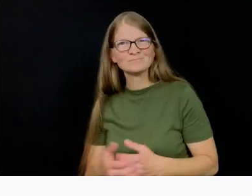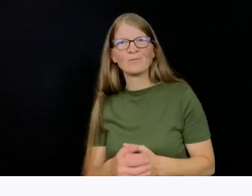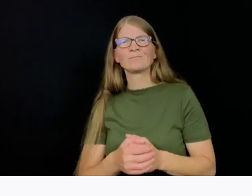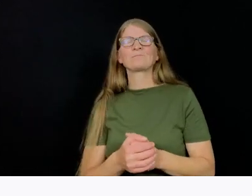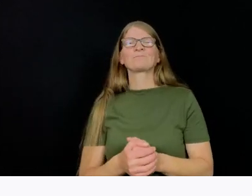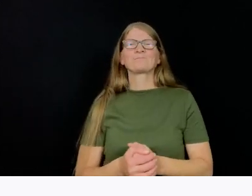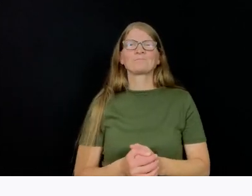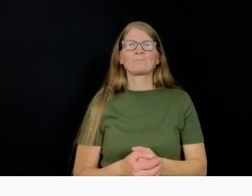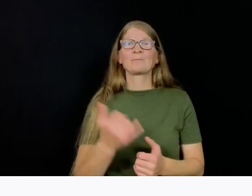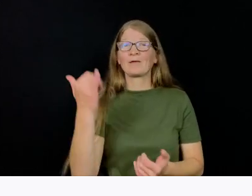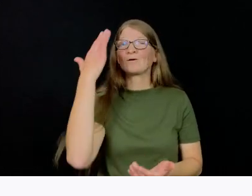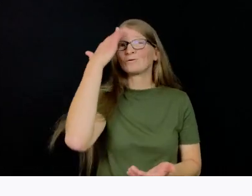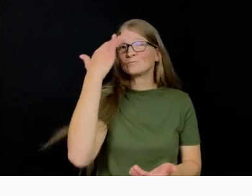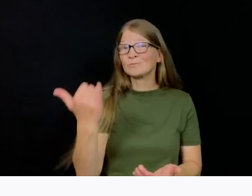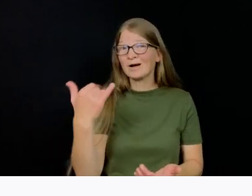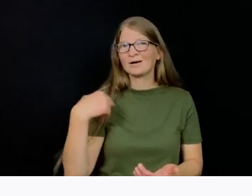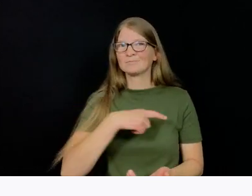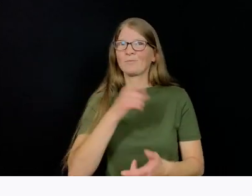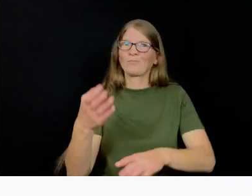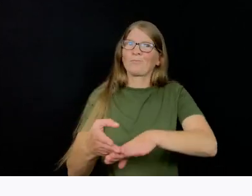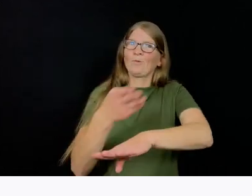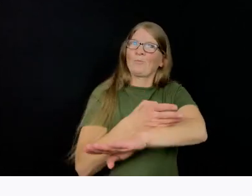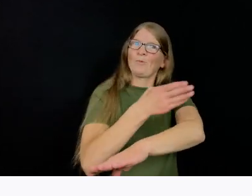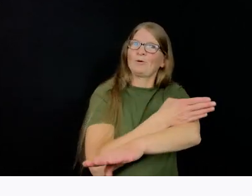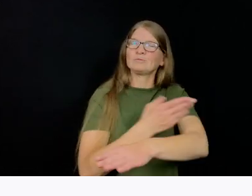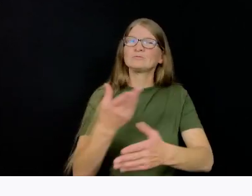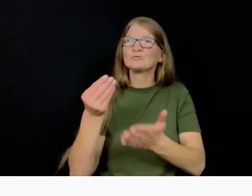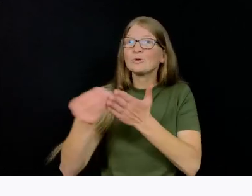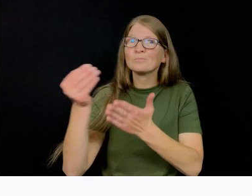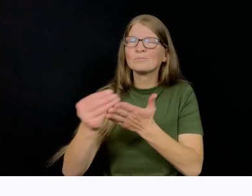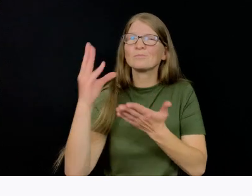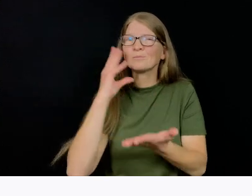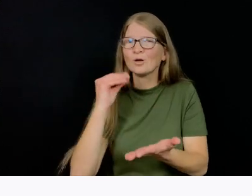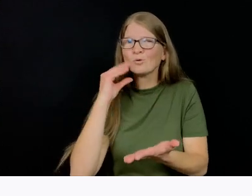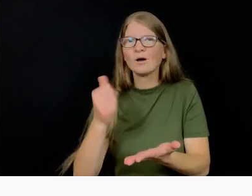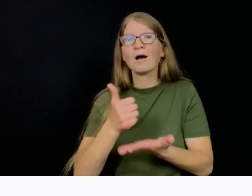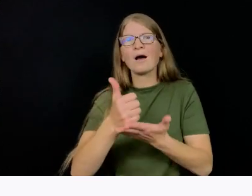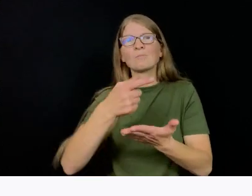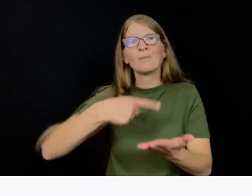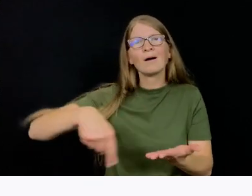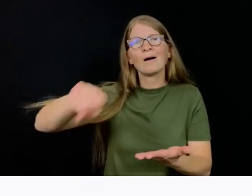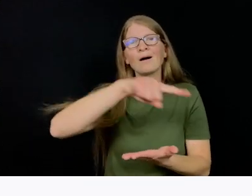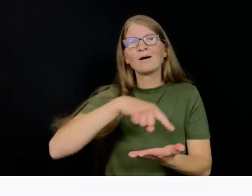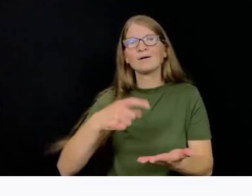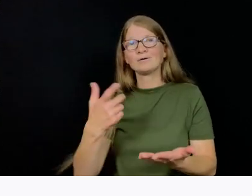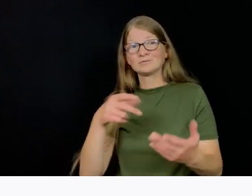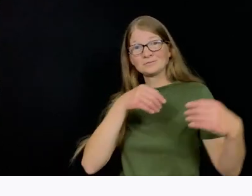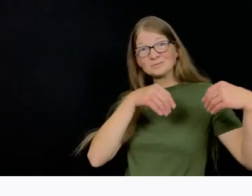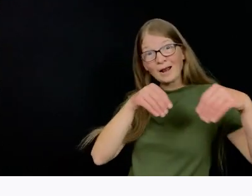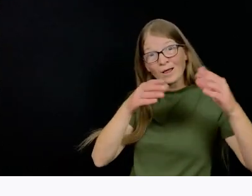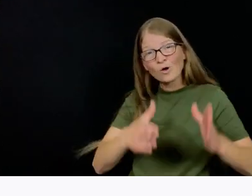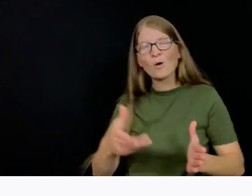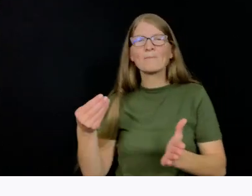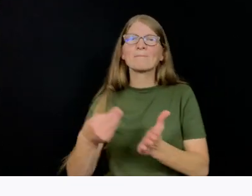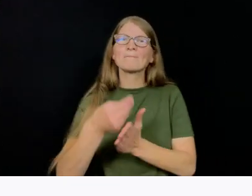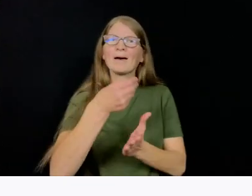ولهذا السبب، نعمل على إجراء تحسينات على التسوّق لمساعدة الباعة والمستهلكين على حدٍ سواء بالنسبة للباعة